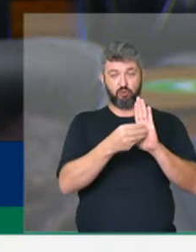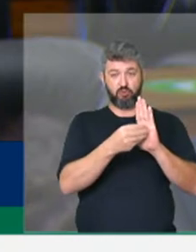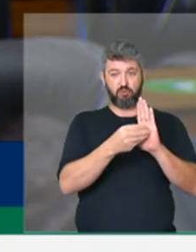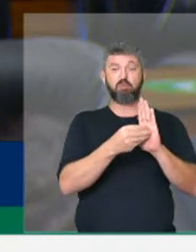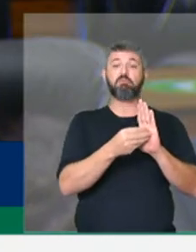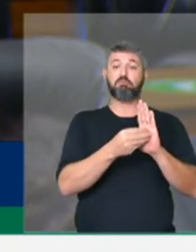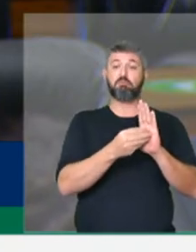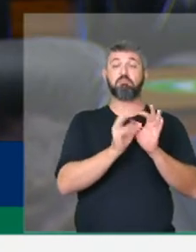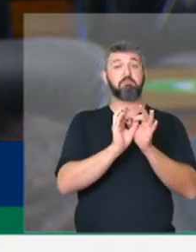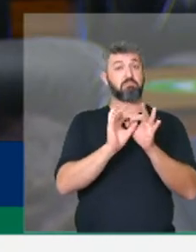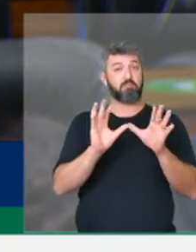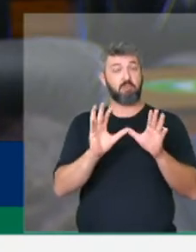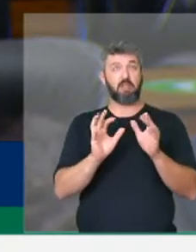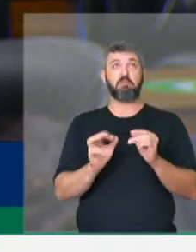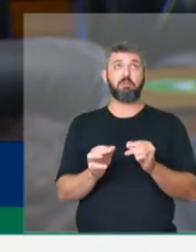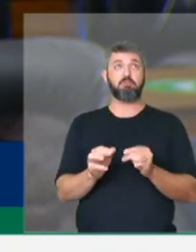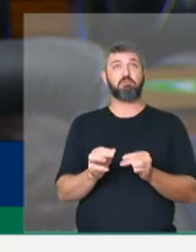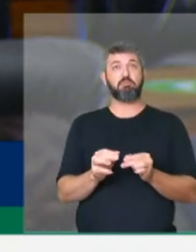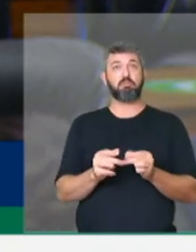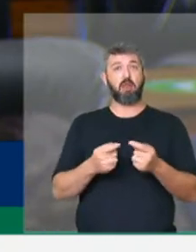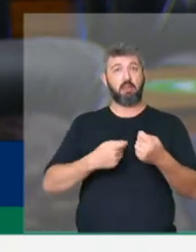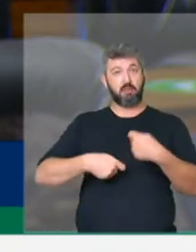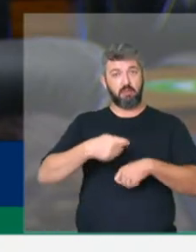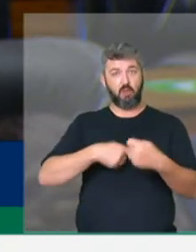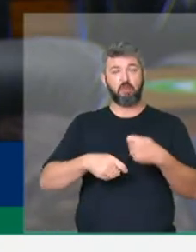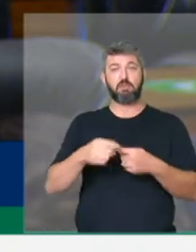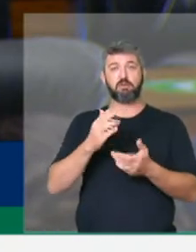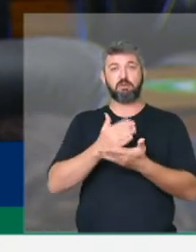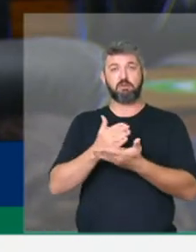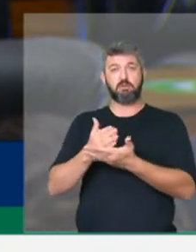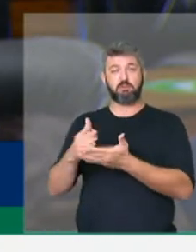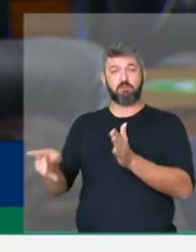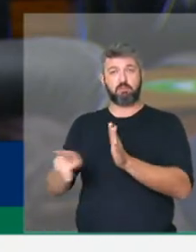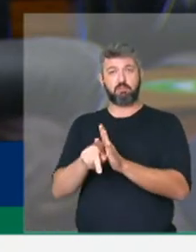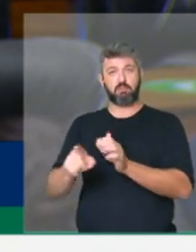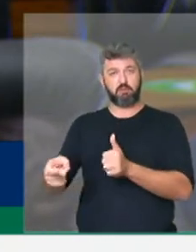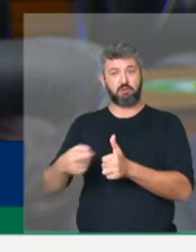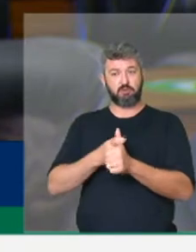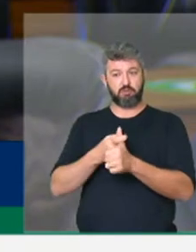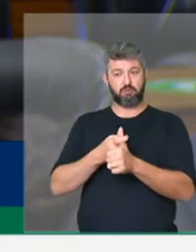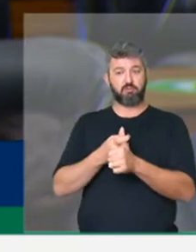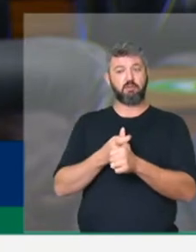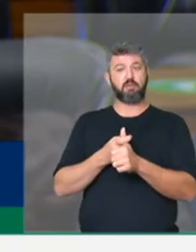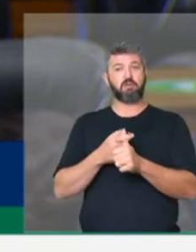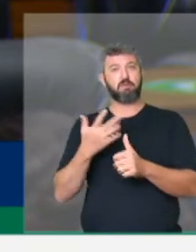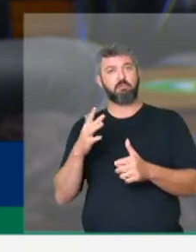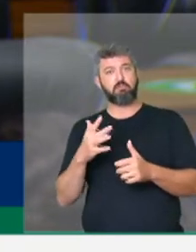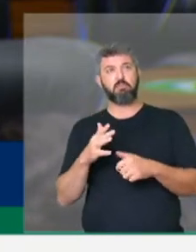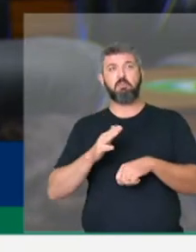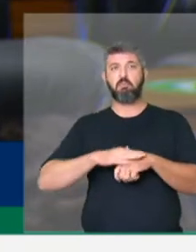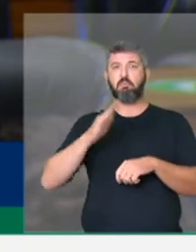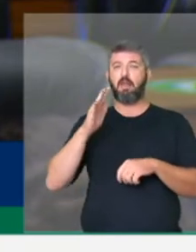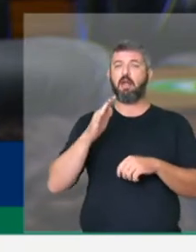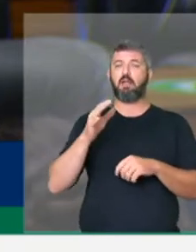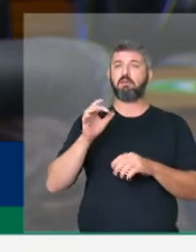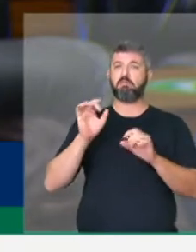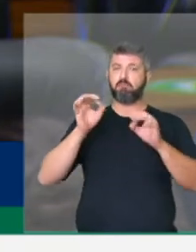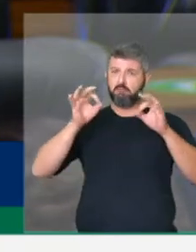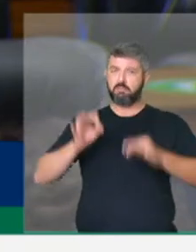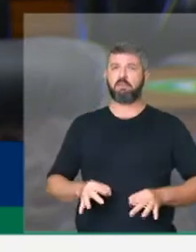NÓS SOMOS A FAVOR. O RELATÓ RIO... QUE FOI APRESENTADO... TEM COMO O FOCO PRINCIPAL ACABAR COM... COM O FUNDO DA AMAZÔNIA E O FUNDO DO NORDESTE. ISSO NÃO É ACEITÁ